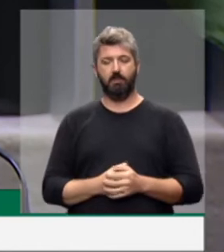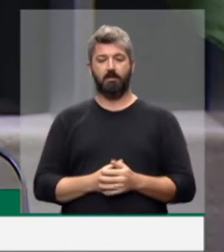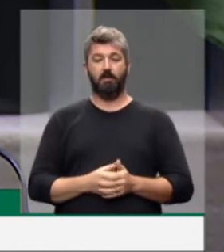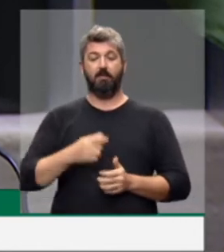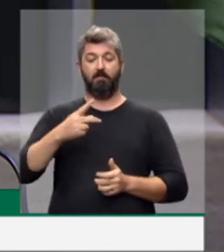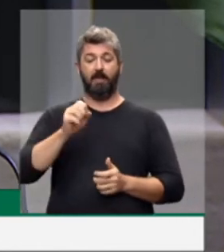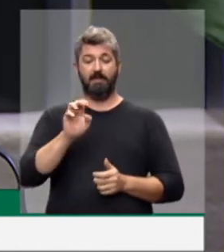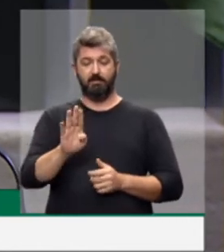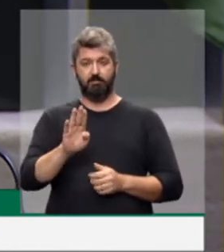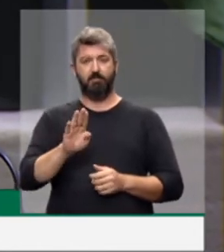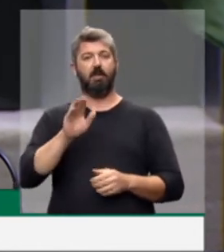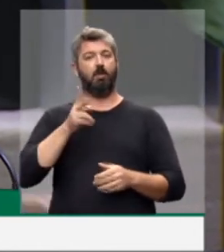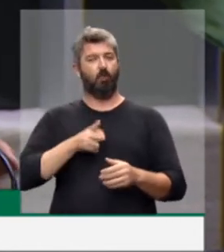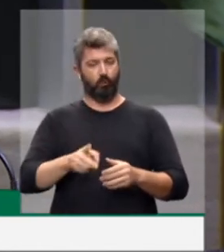DEPUTADO ELIAS, PARA QUE SEJA